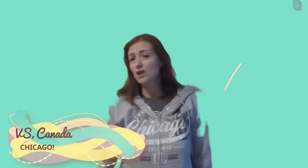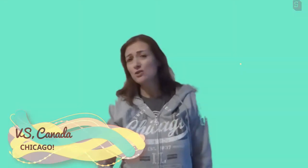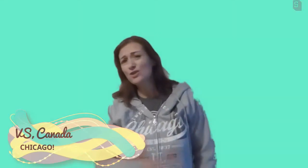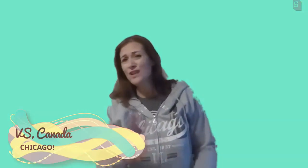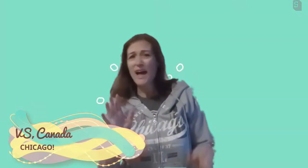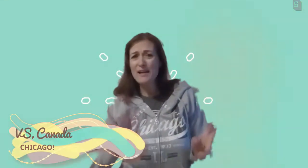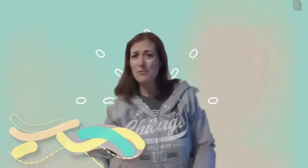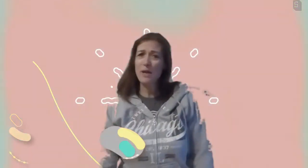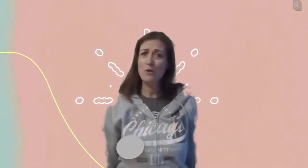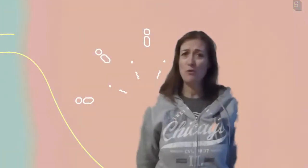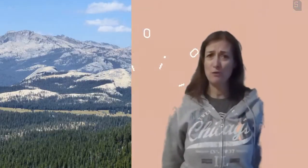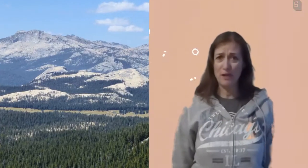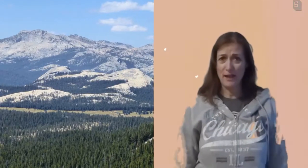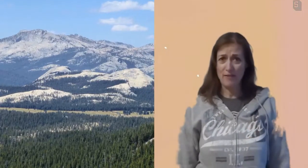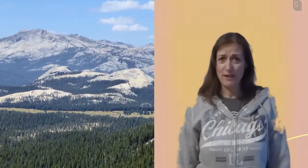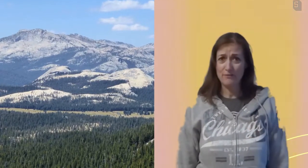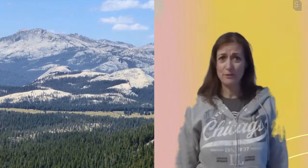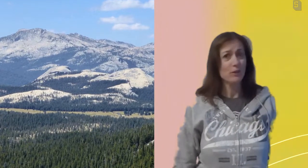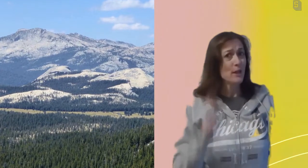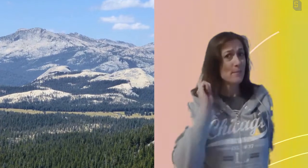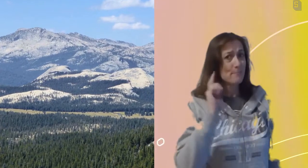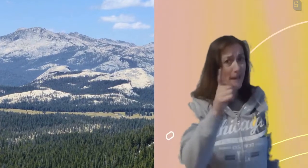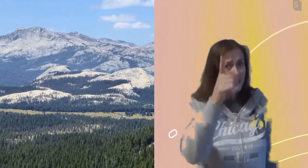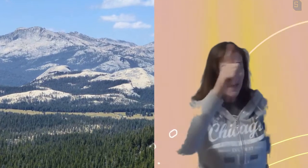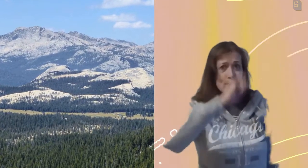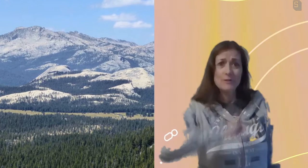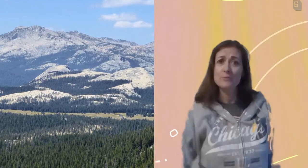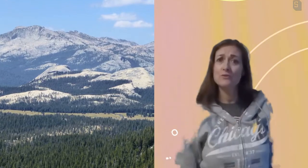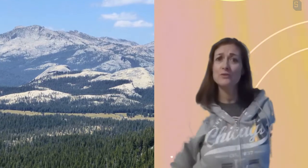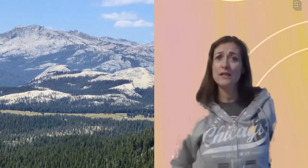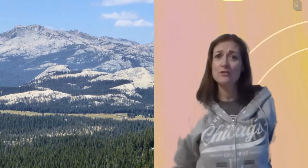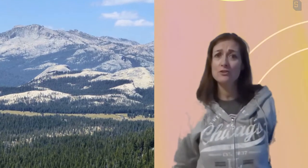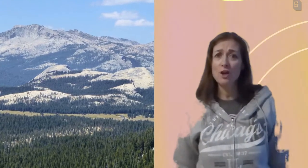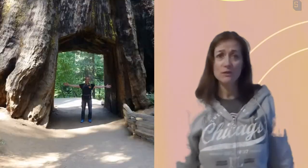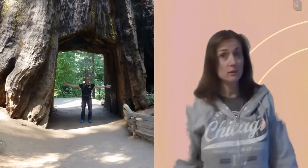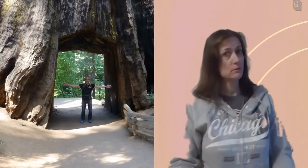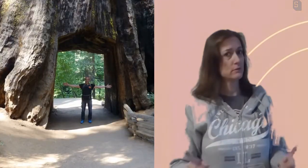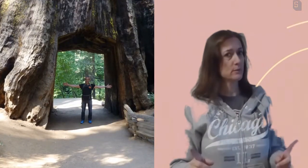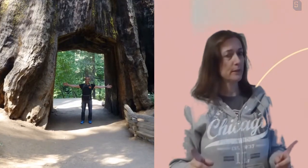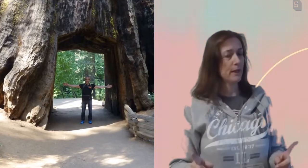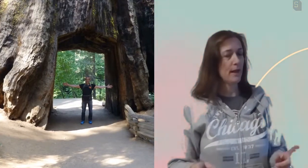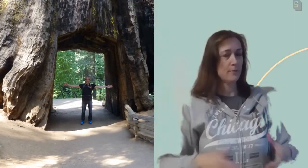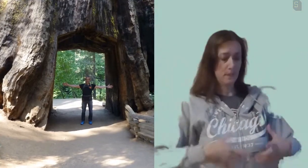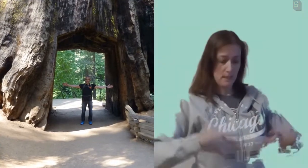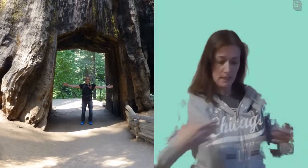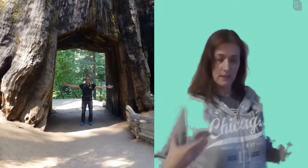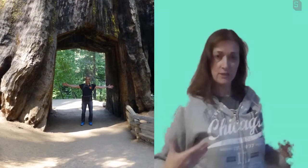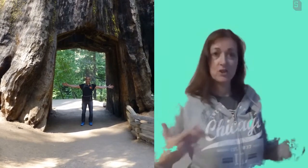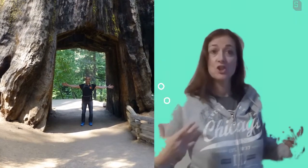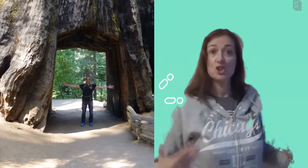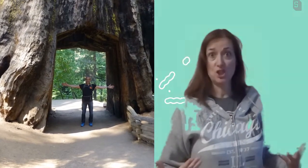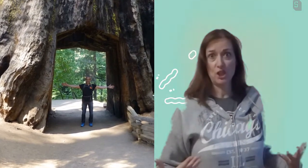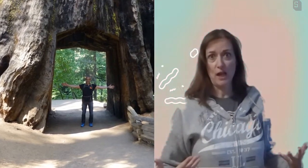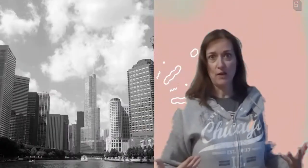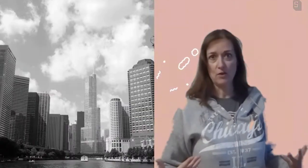je kunt eigenlijk bijna overal heen gaan wij wilt mijn kleine tip voor 2018 niet meer geheim is chicago